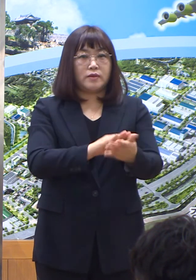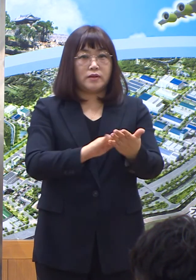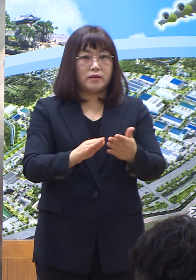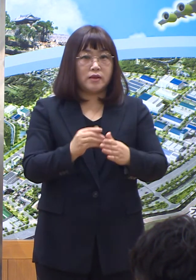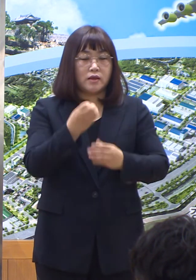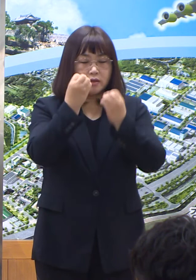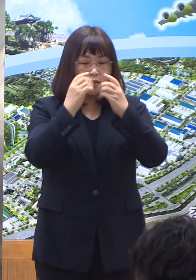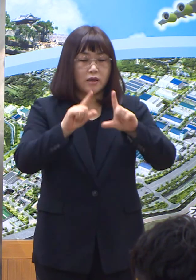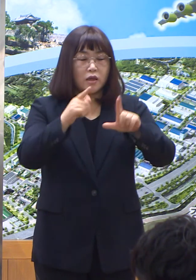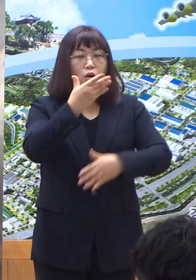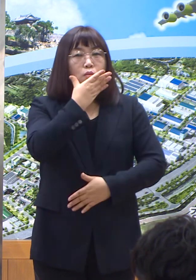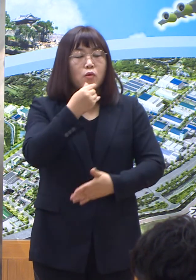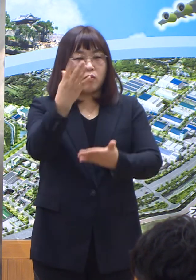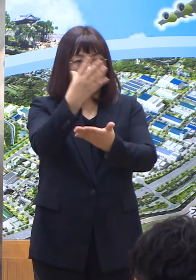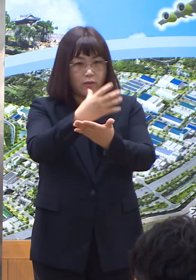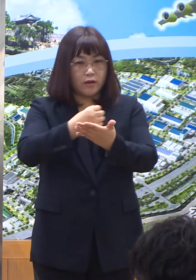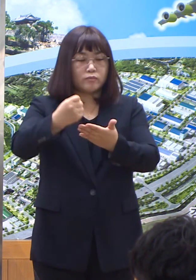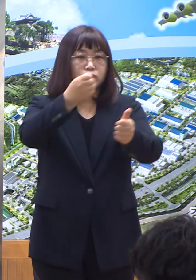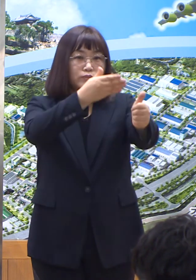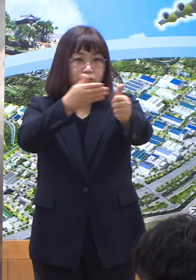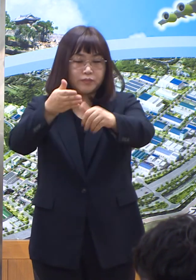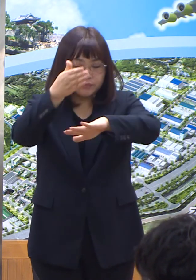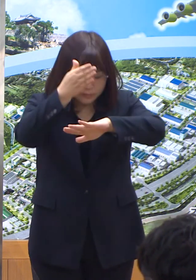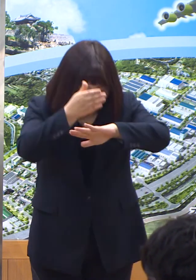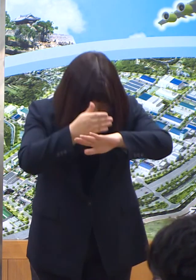새해 복 많이 받으십시오. 감사합니다.